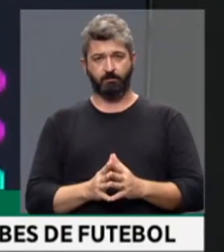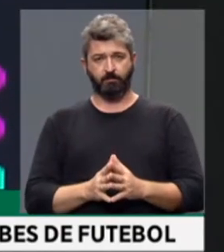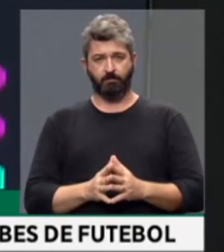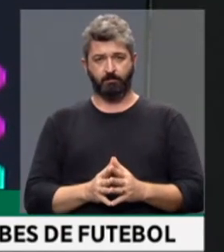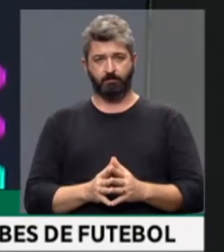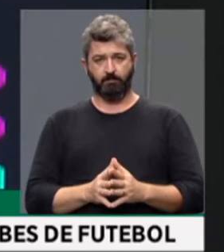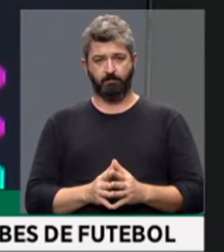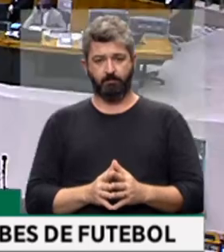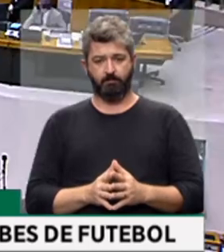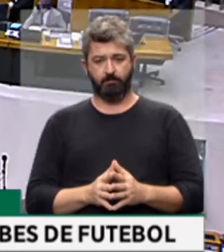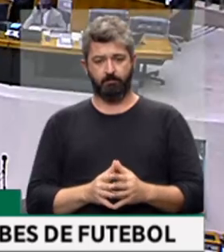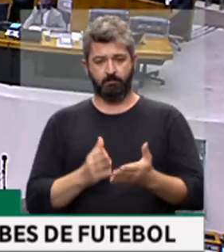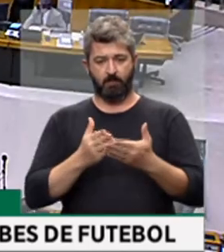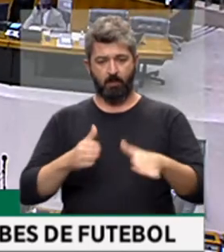PRESIDENTE. -- [PRESIDENTE]: